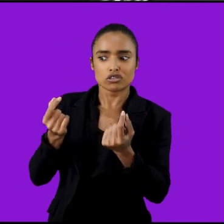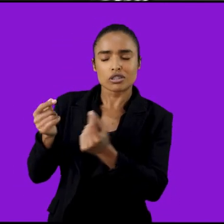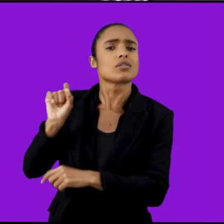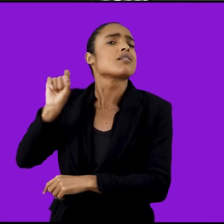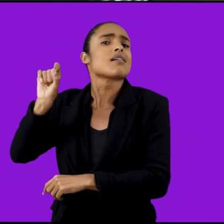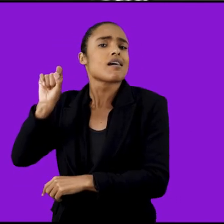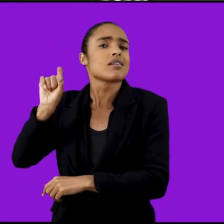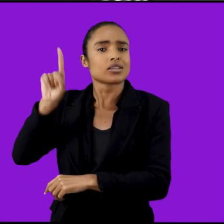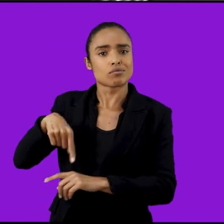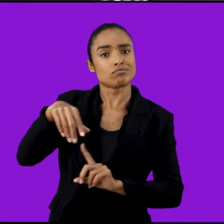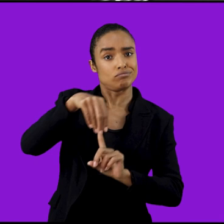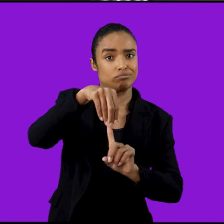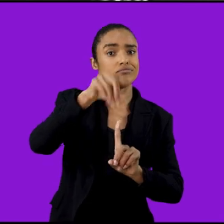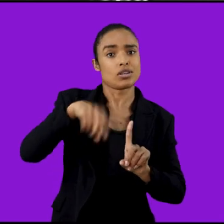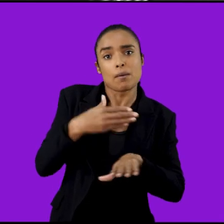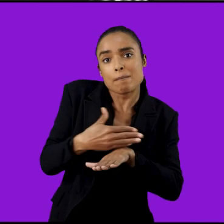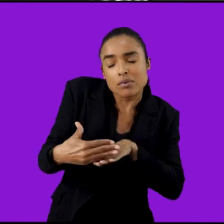Isso é uma coisa que a pausa faz você ver, sabe?